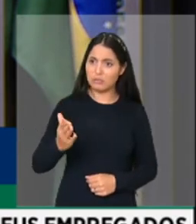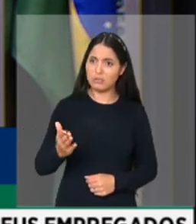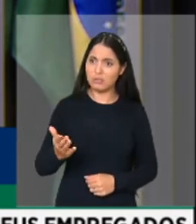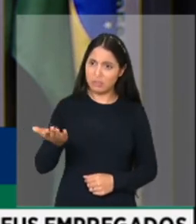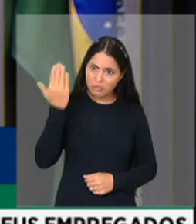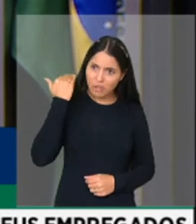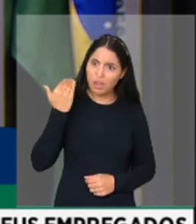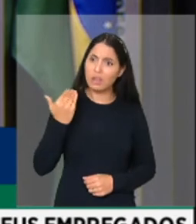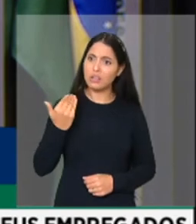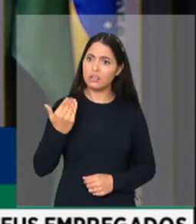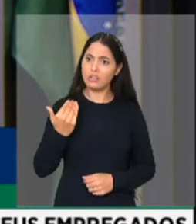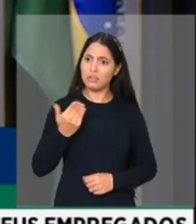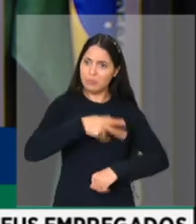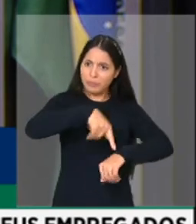RESPONSABILIDADES . CHAME O PAÍS E MUDE O RUMO DESSA